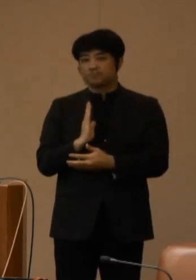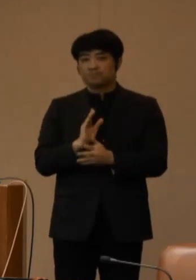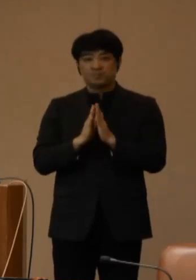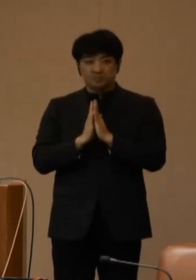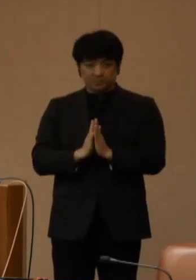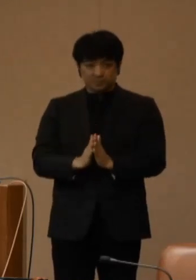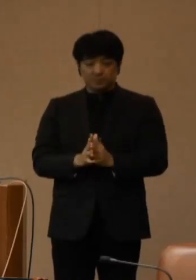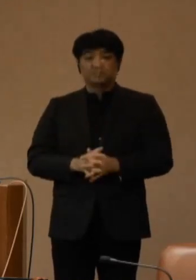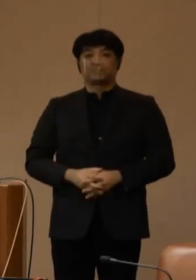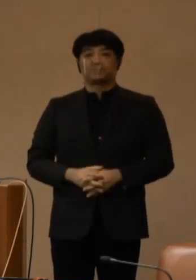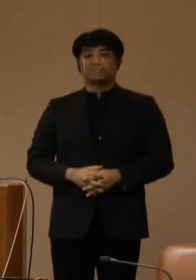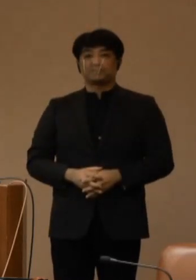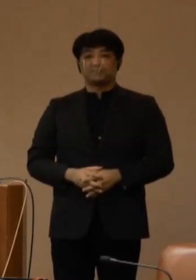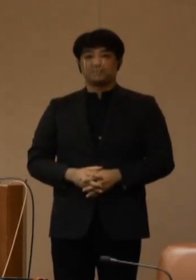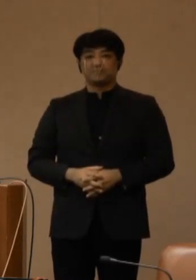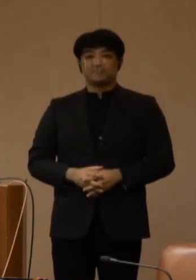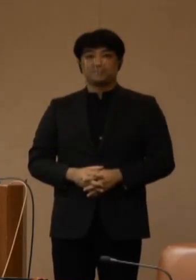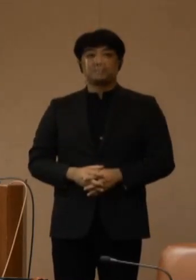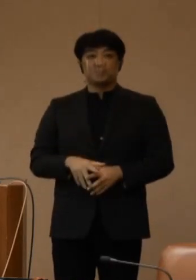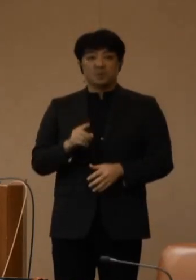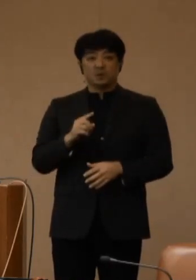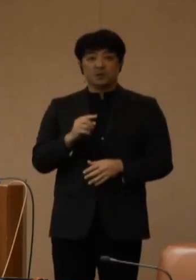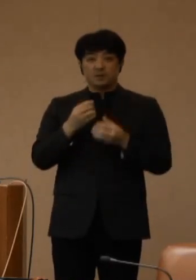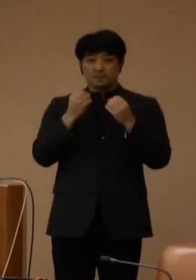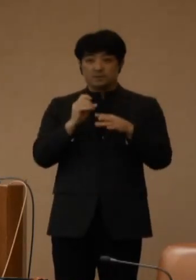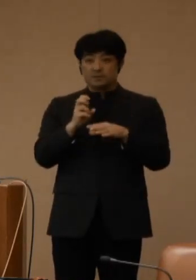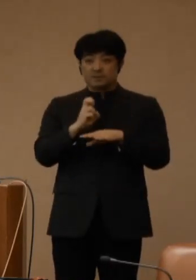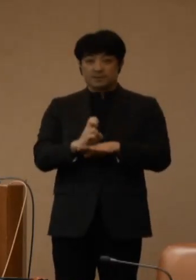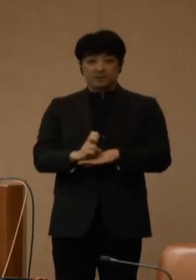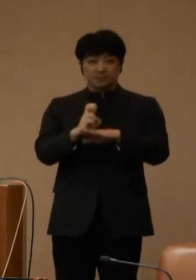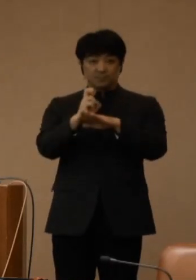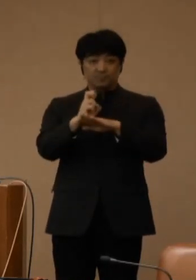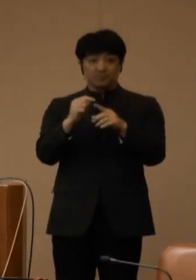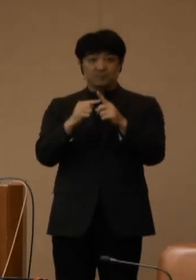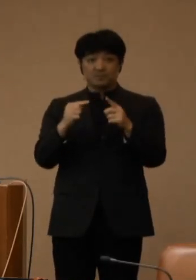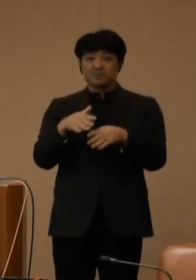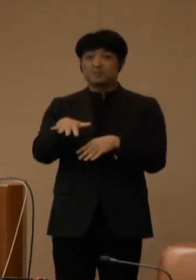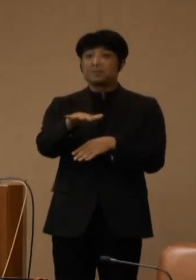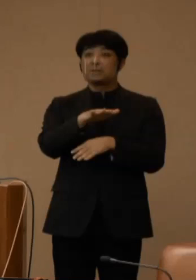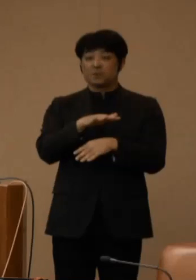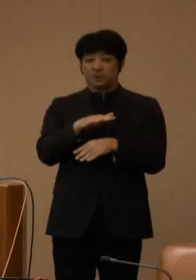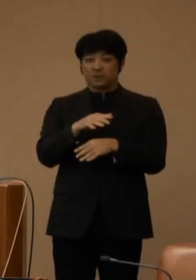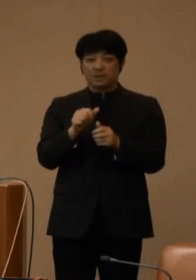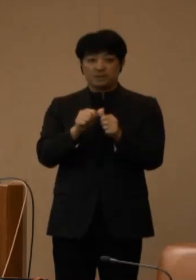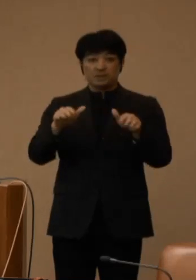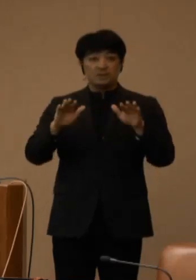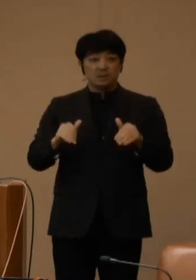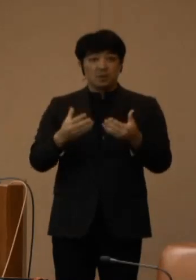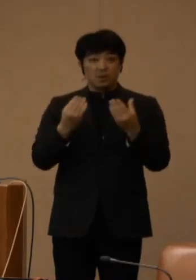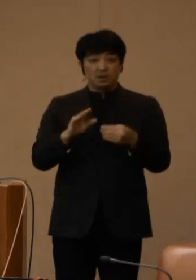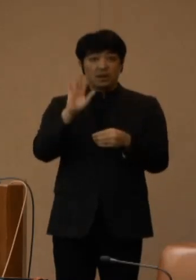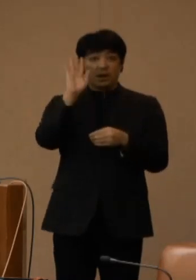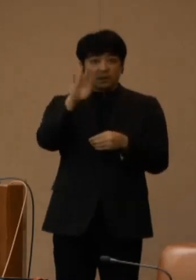重ねて申し上げますが、新成人の皆さんに対しては式典終了後の宴会は控えるよう